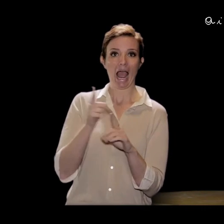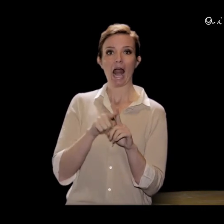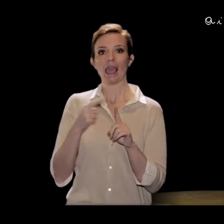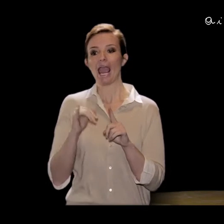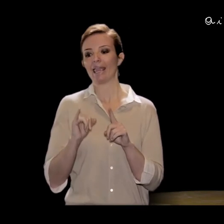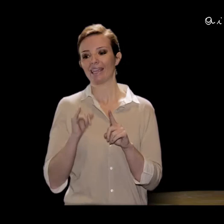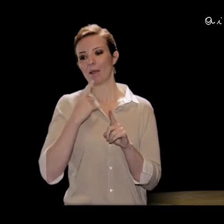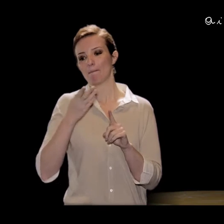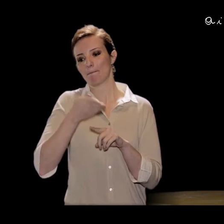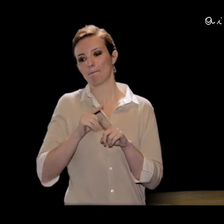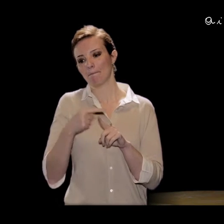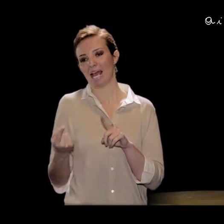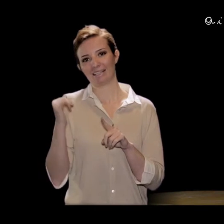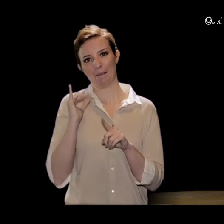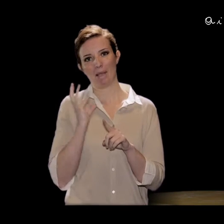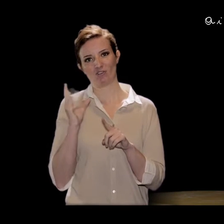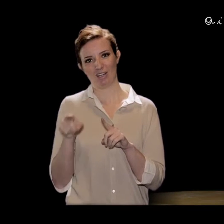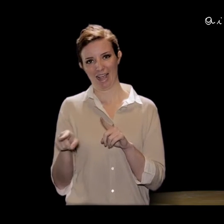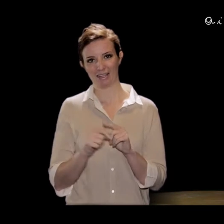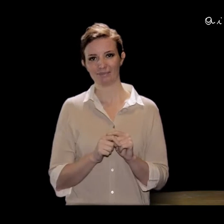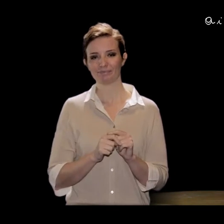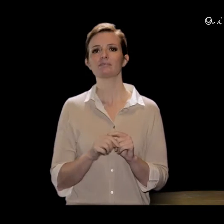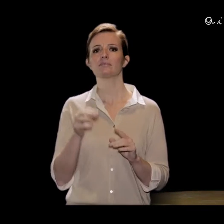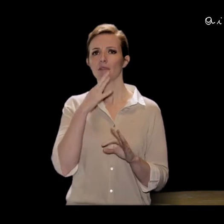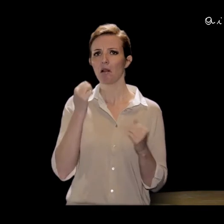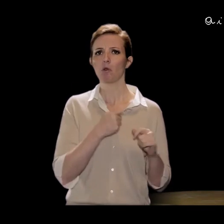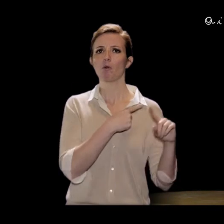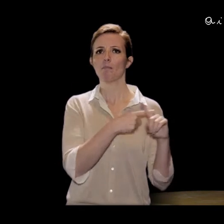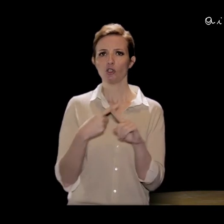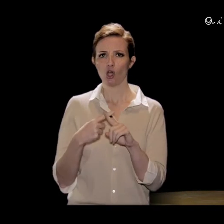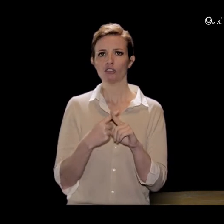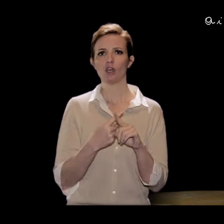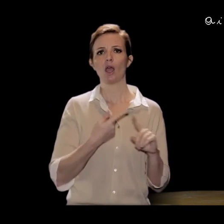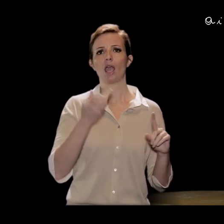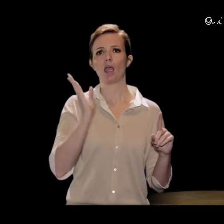È possibile fare il prodotto e il quoziente fra un numero immaginario e uno reale.